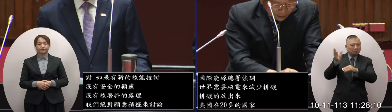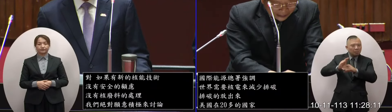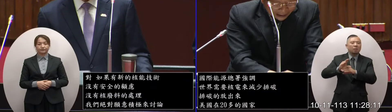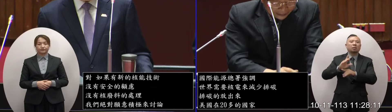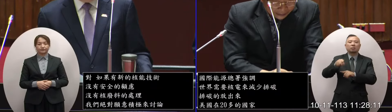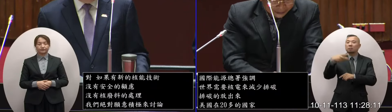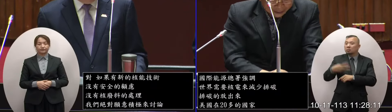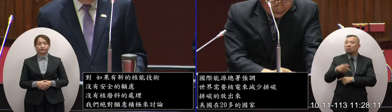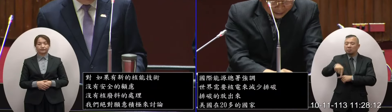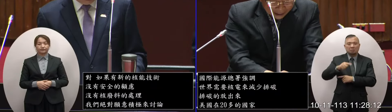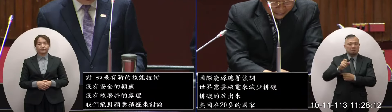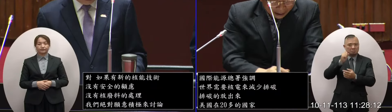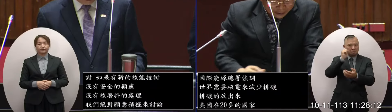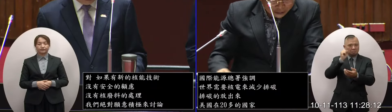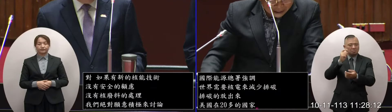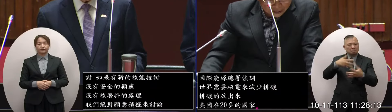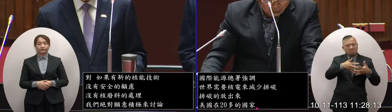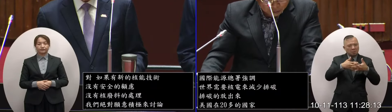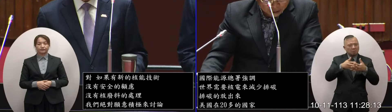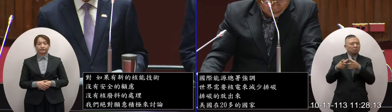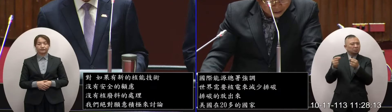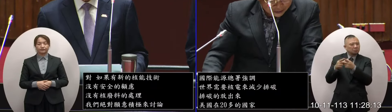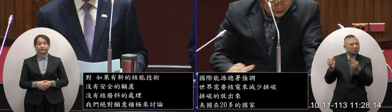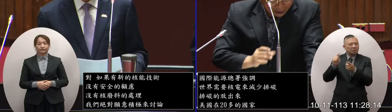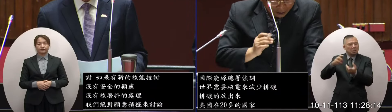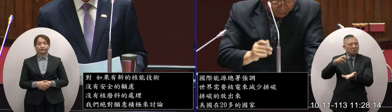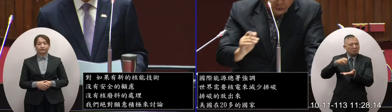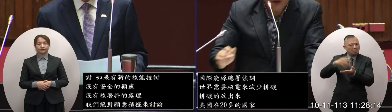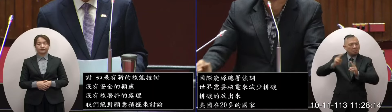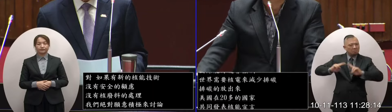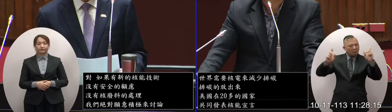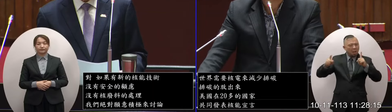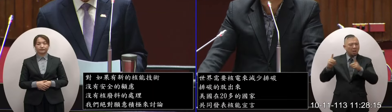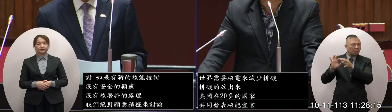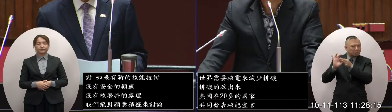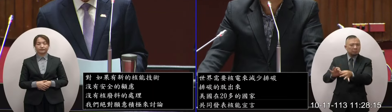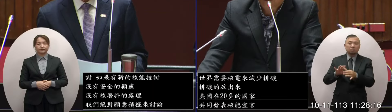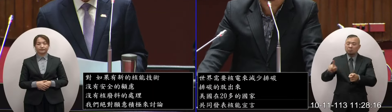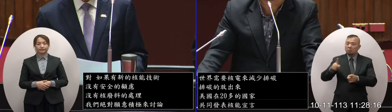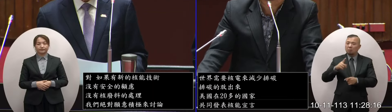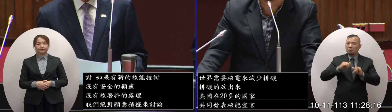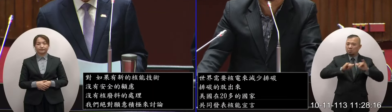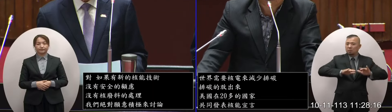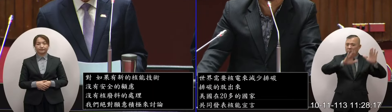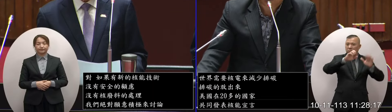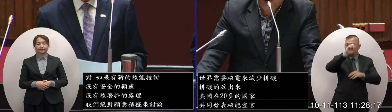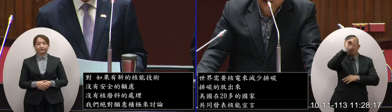發展核電 難道民進黨政府的人員政策 不需要做通牌性的檢討嗎